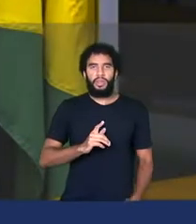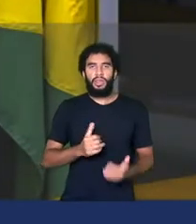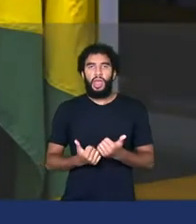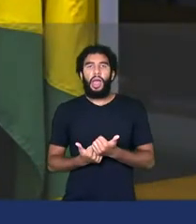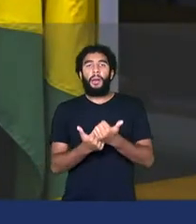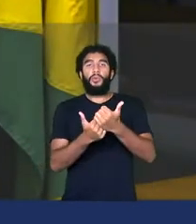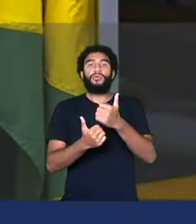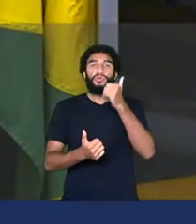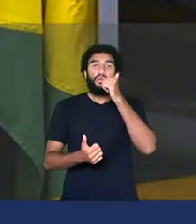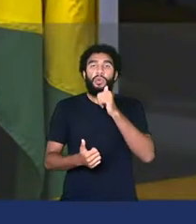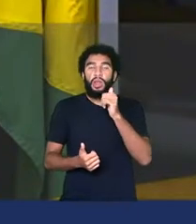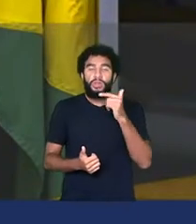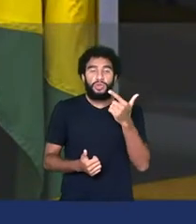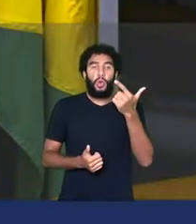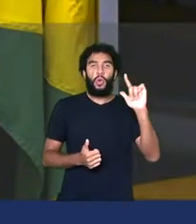SEMPRE COM OUTRAS MULHERES QUE JÁ ESTÃO NA POLÍTICA PORQUE